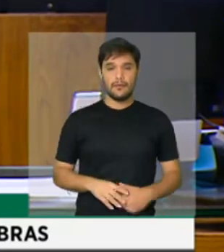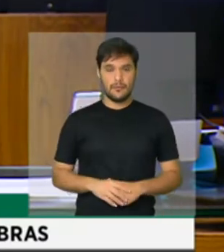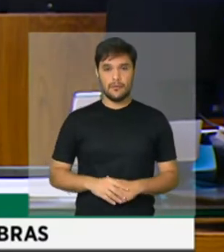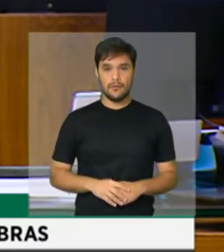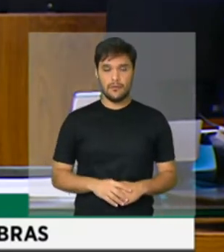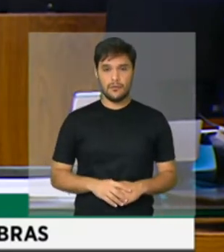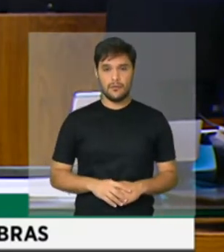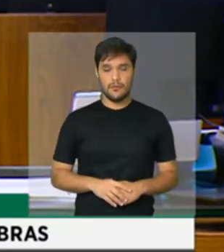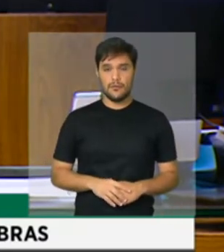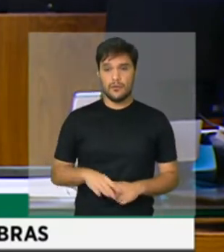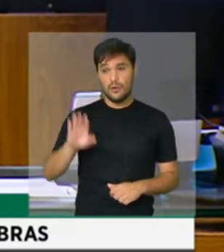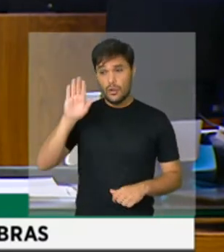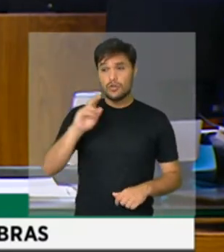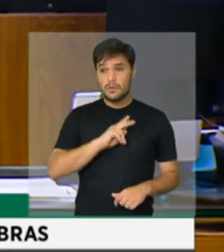A SEQUÊNCIA. COMO ORIENTA O DEM? DEPUTADO...